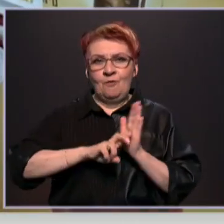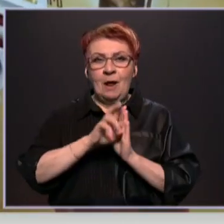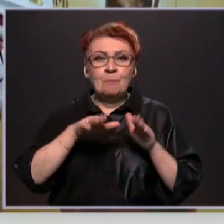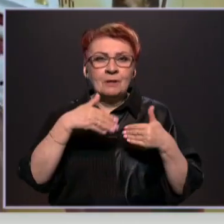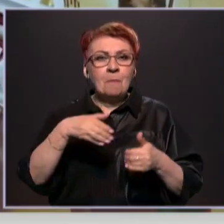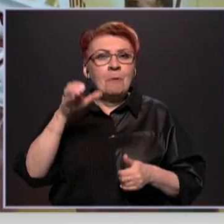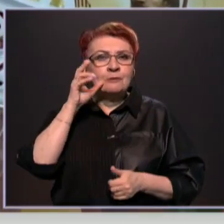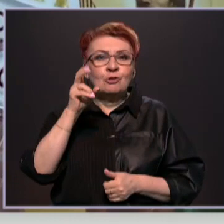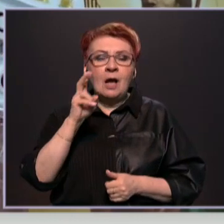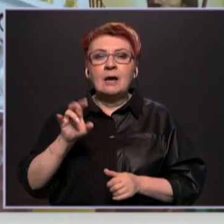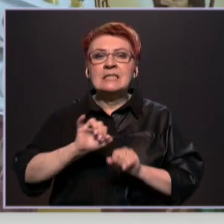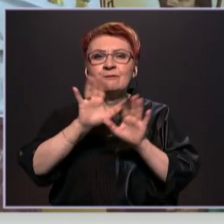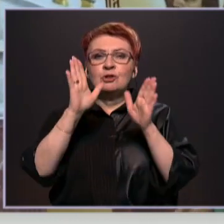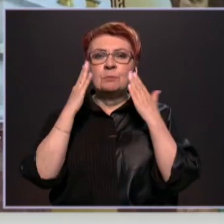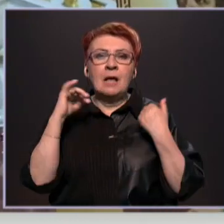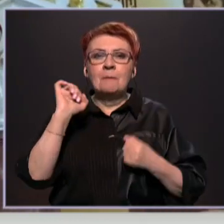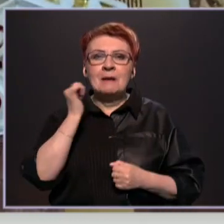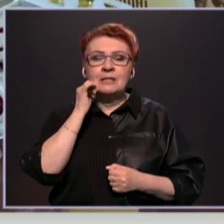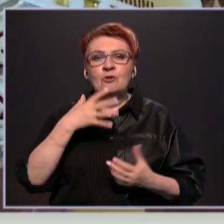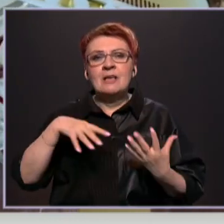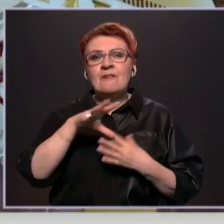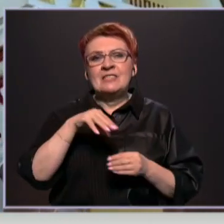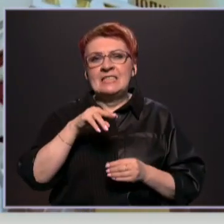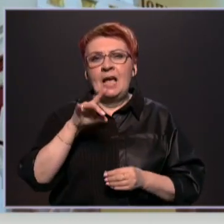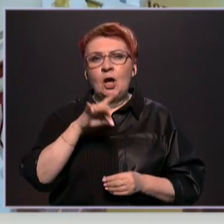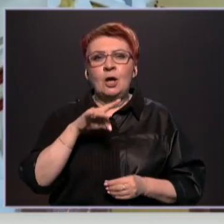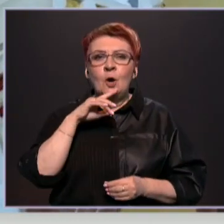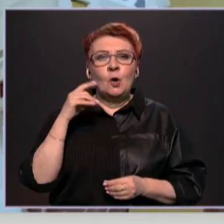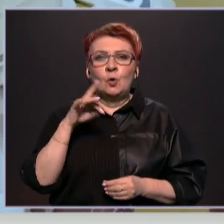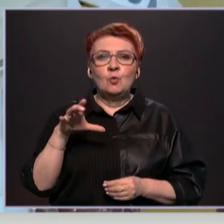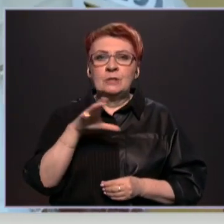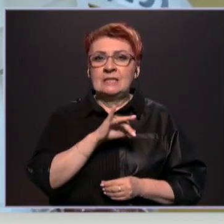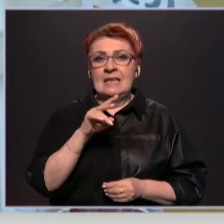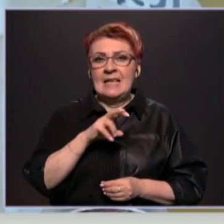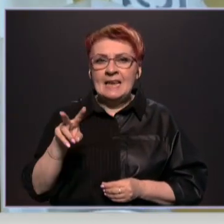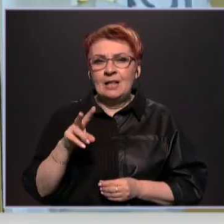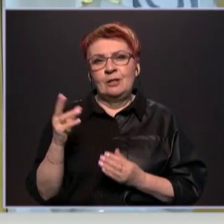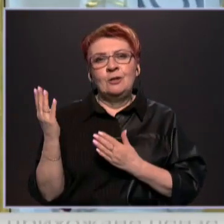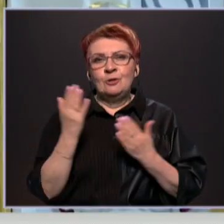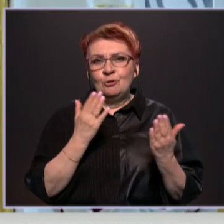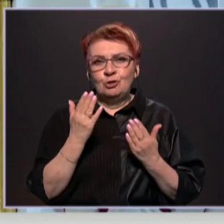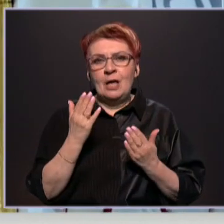то как светишь Московский и всея Руси Кирилл читает Евангелие Давайте услышим эти строки